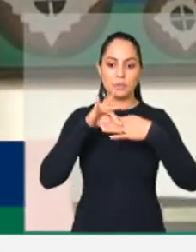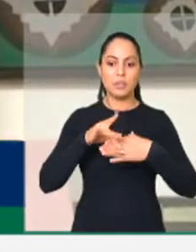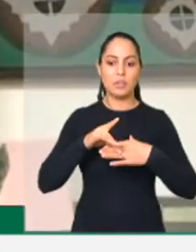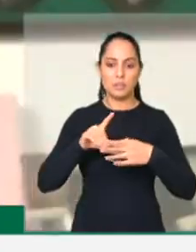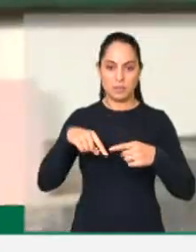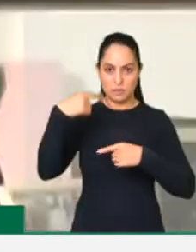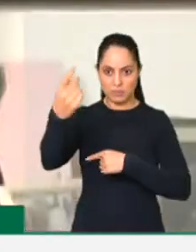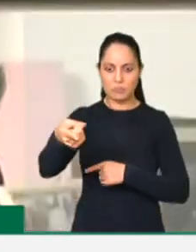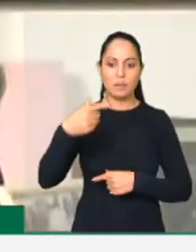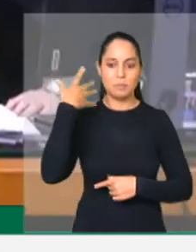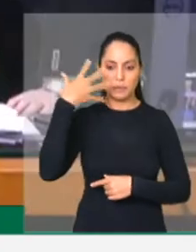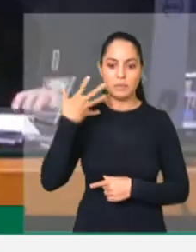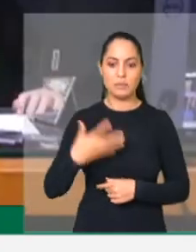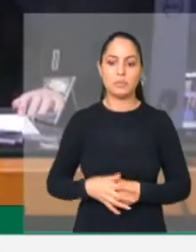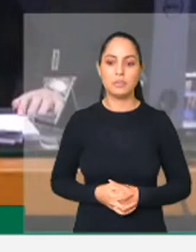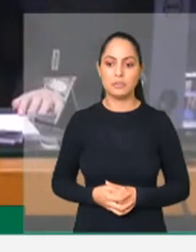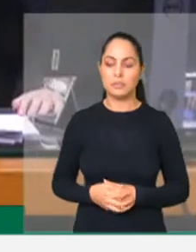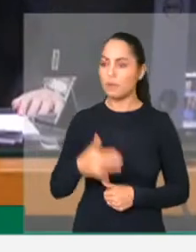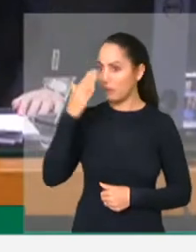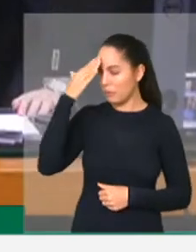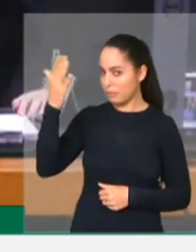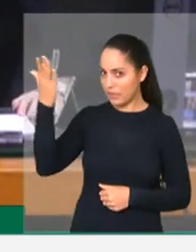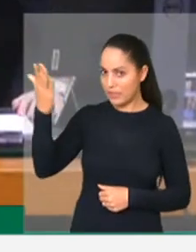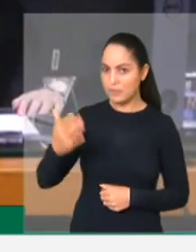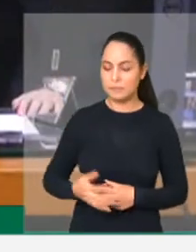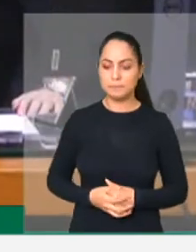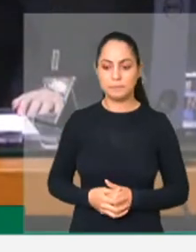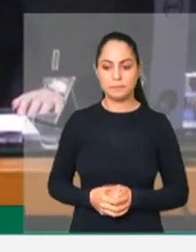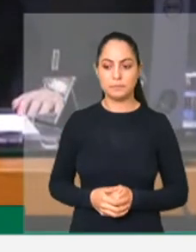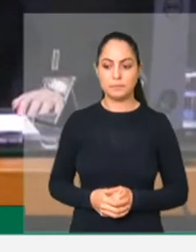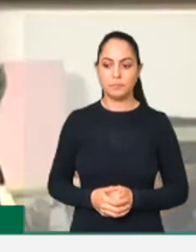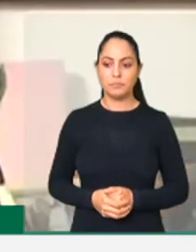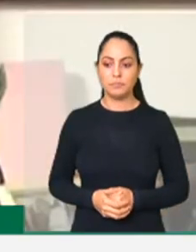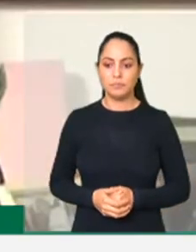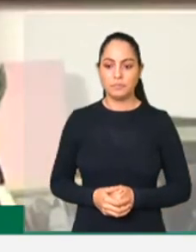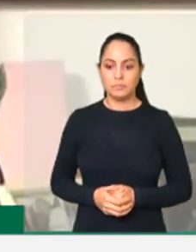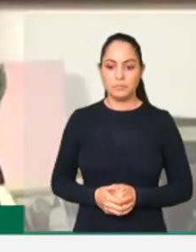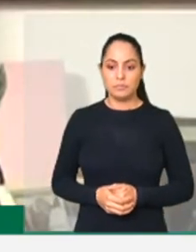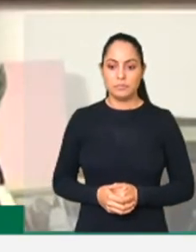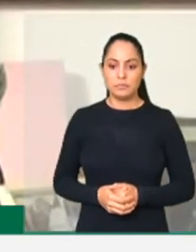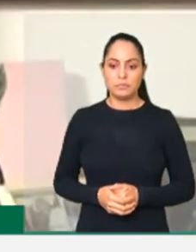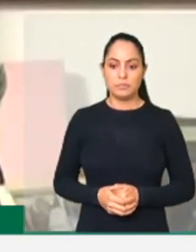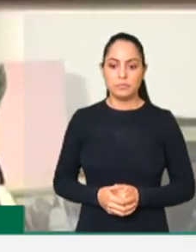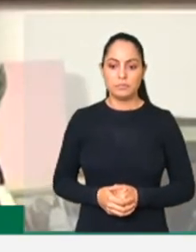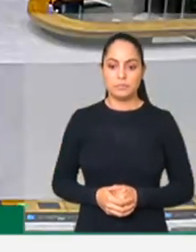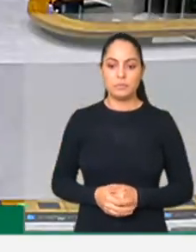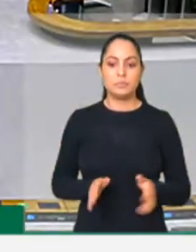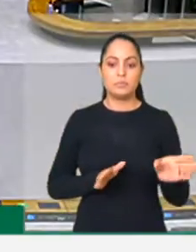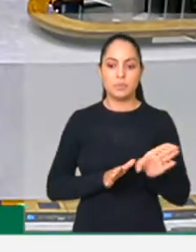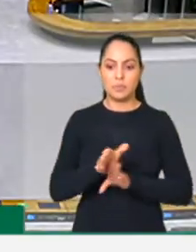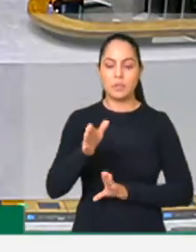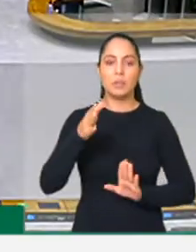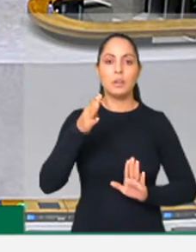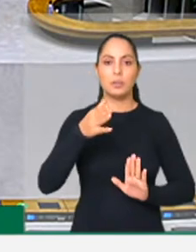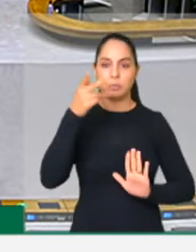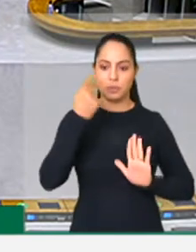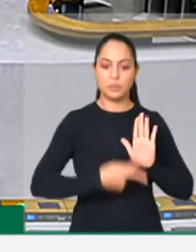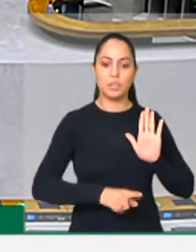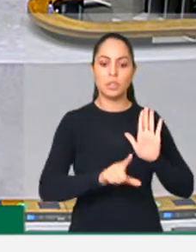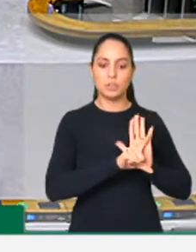BANCADA COMO ORIENTA O PSL? [DEPUTADO]: NOBRE PRESIDENTE, O PSL SÓ UM